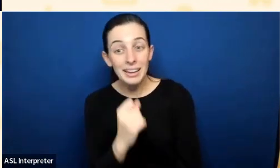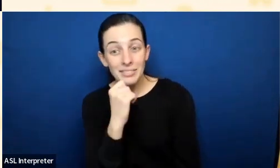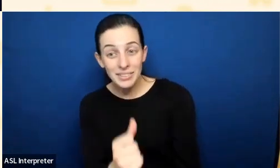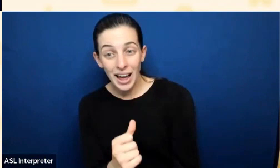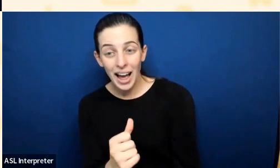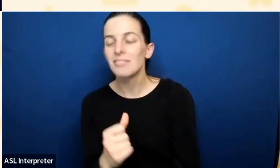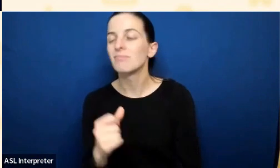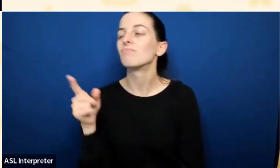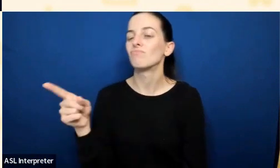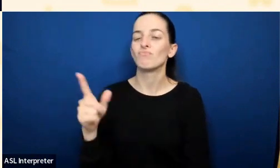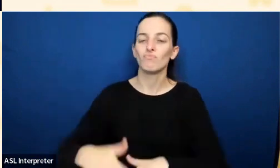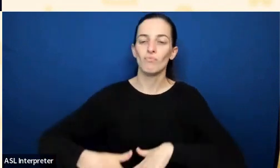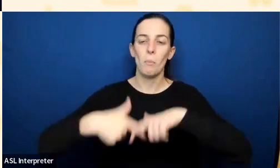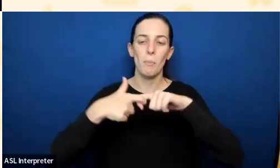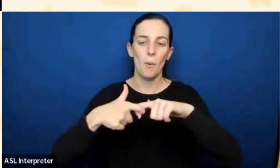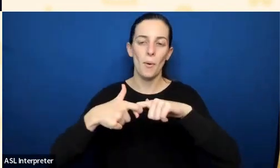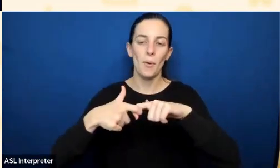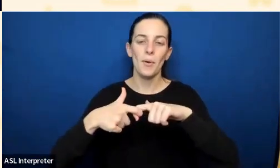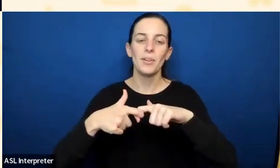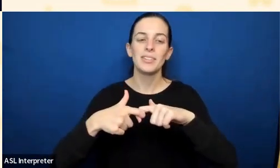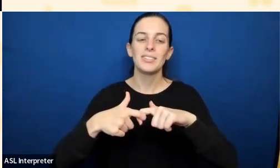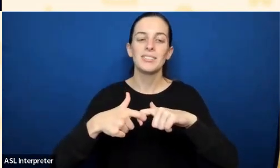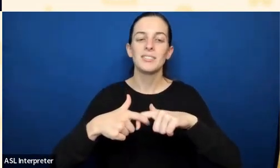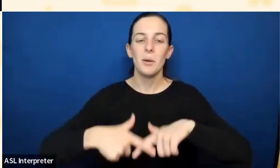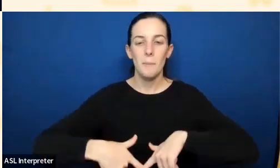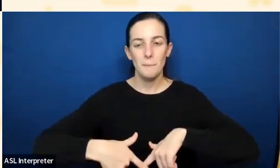Entonces, vamos a poner en pausa nuestro elemento de almacenamiento local y vamos a pausar las animaciones.